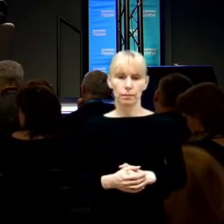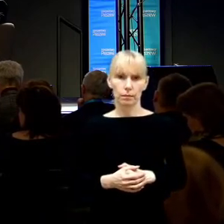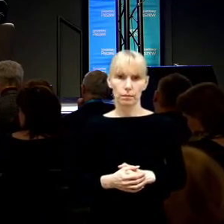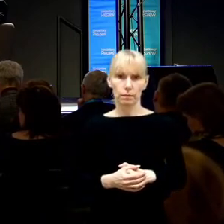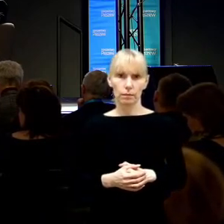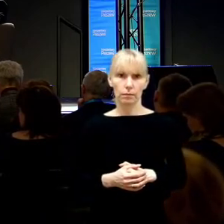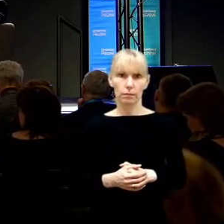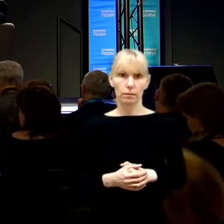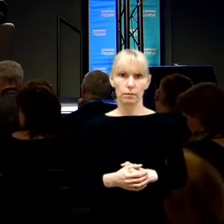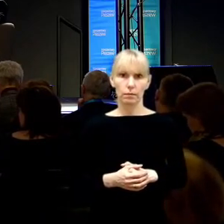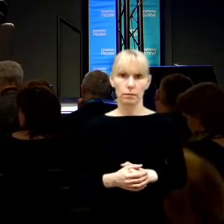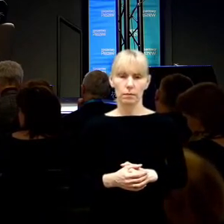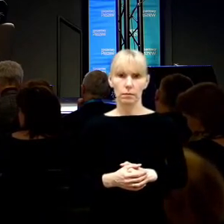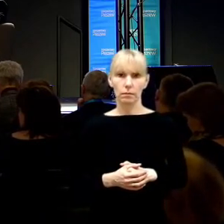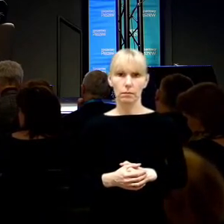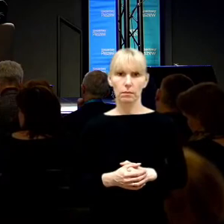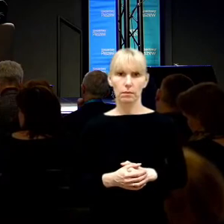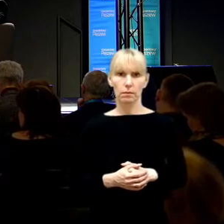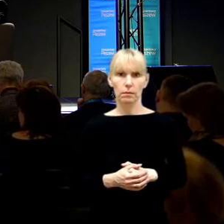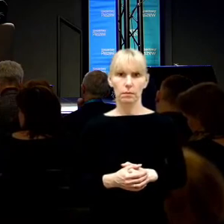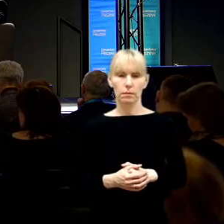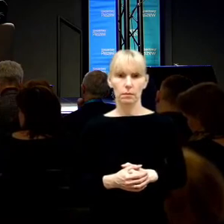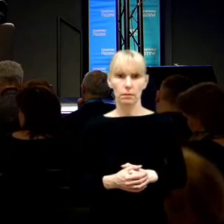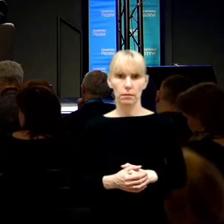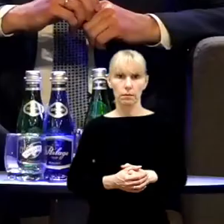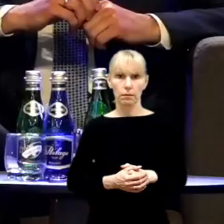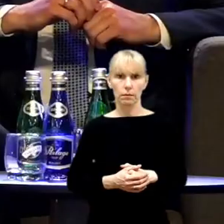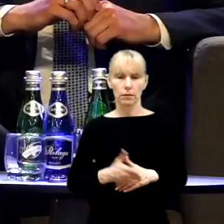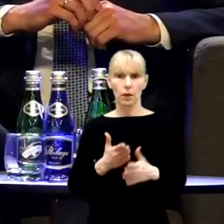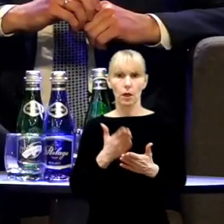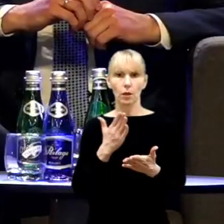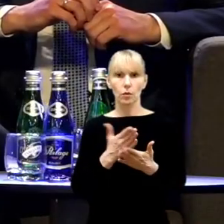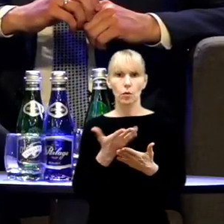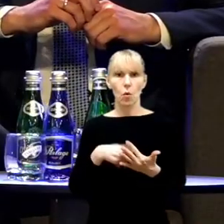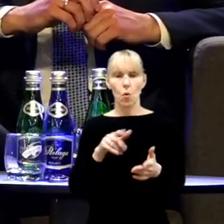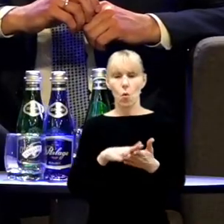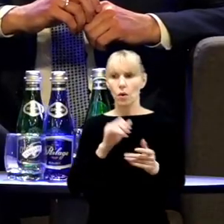na wstępie o tym, że jakiś wizerunek został zniszczony, ja mogę tylko państwu powiedzieć w ten sposób,